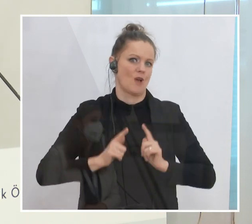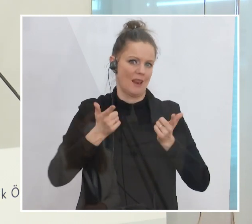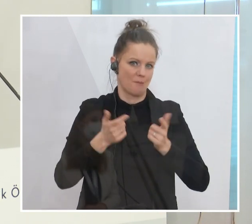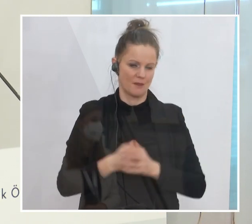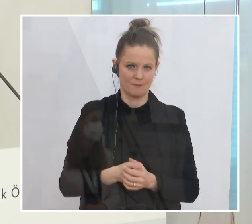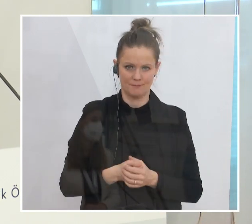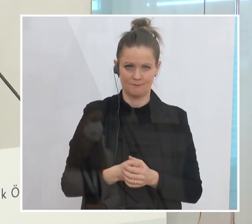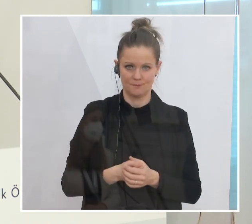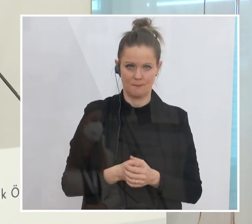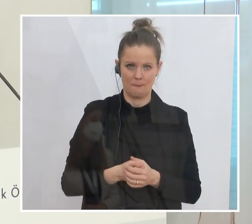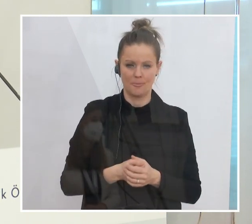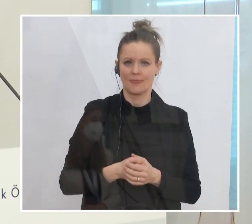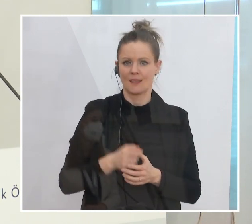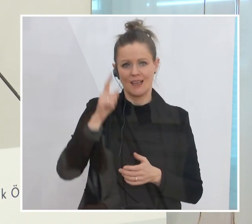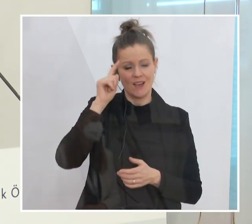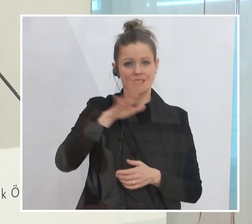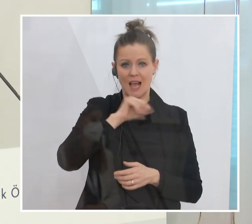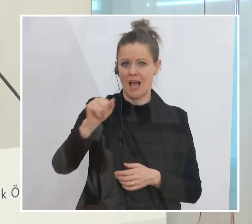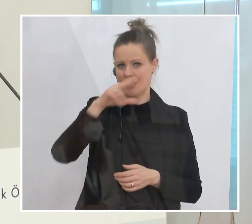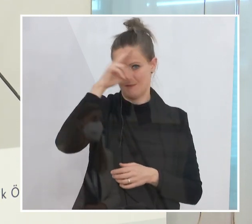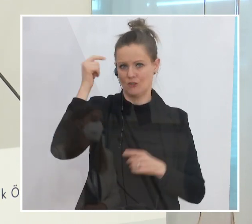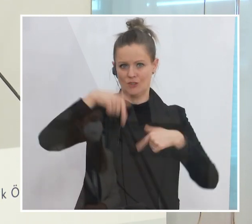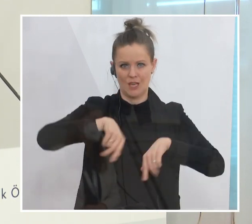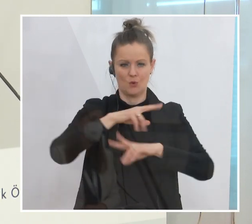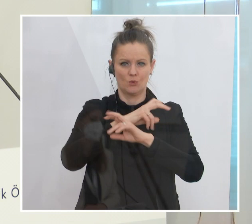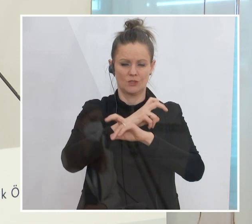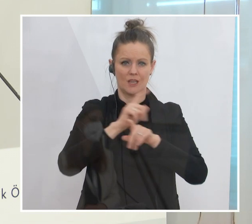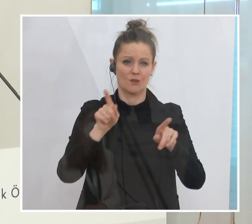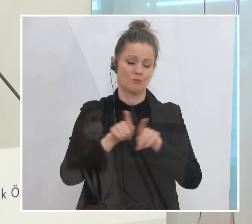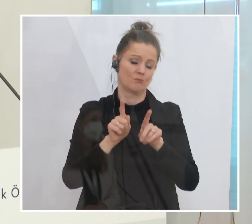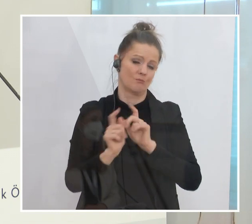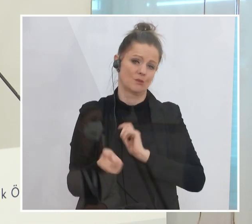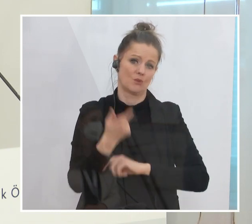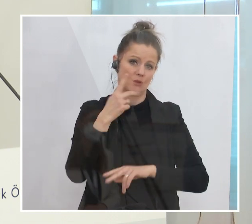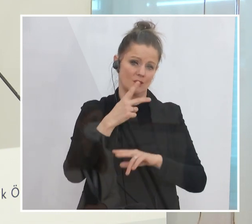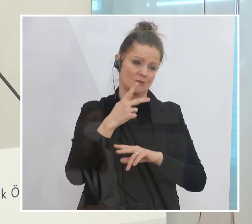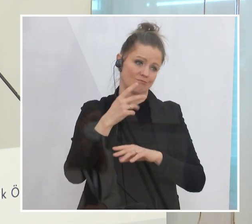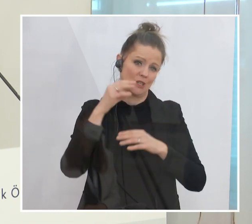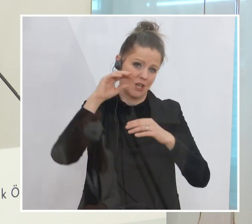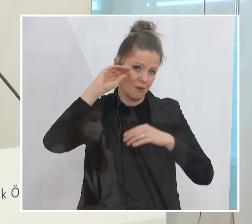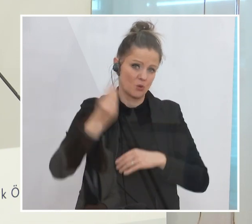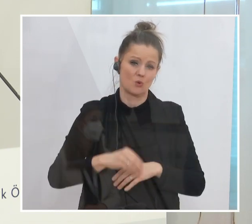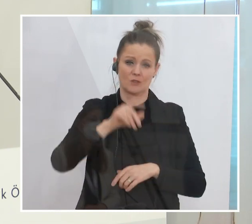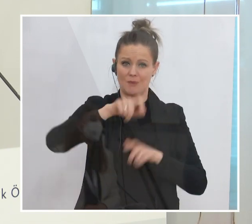dass alle Menschen in Österreich und gerade im Kunstbereich auch schon frustriert sind. Ich